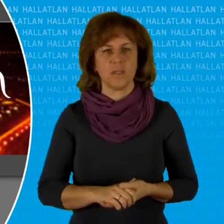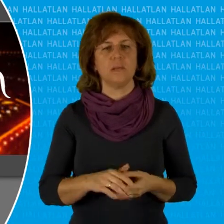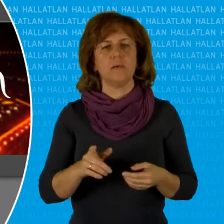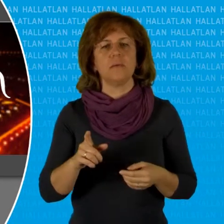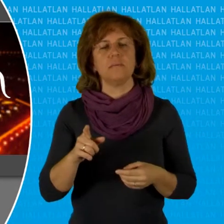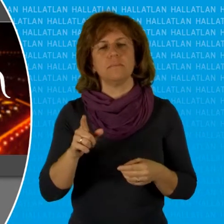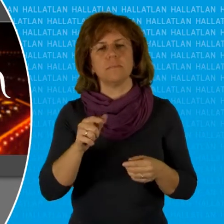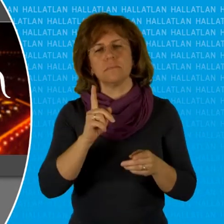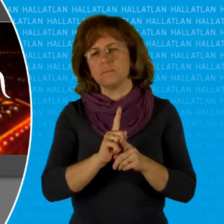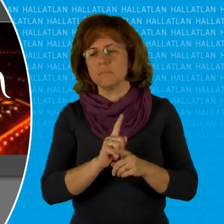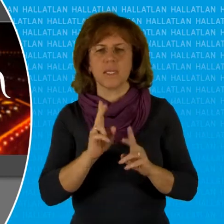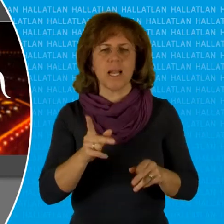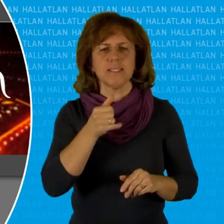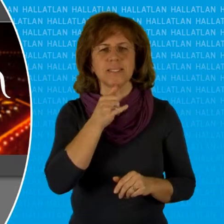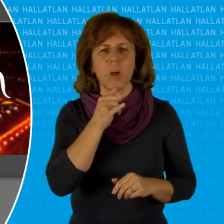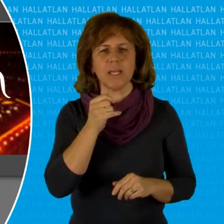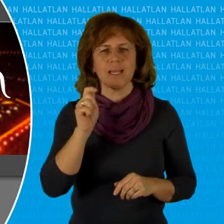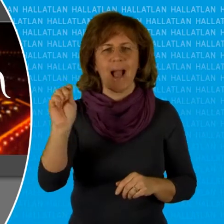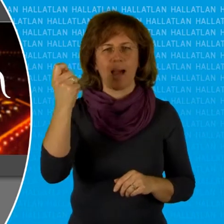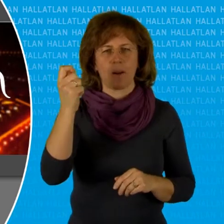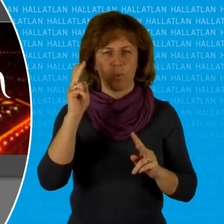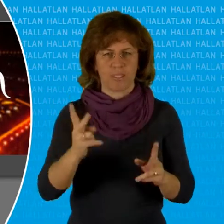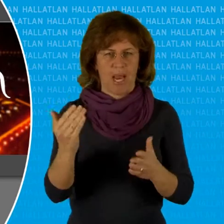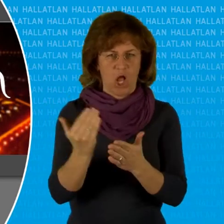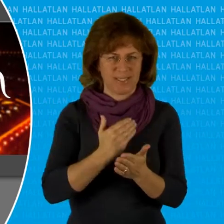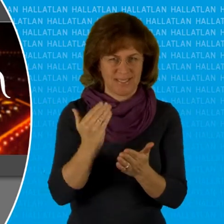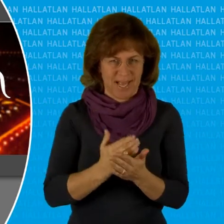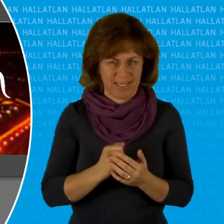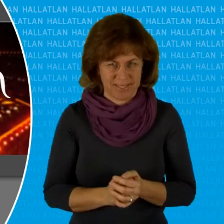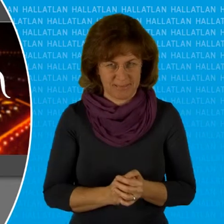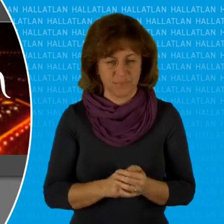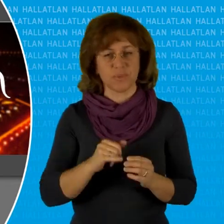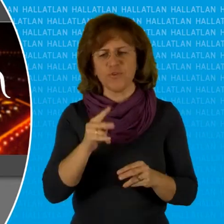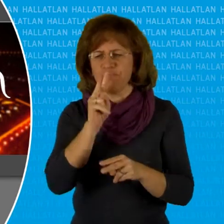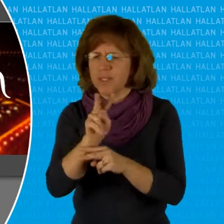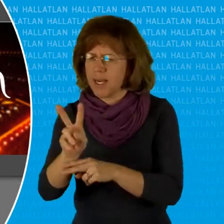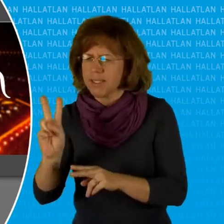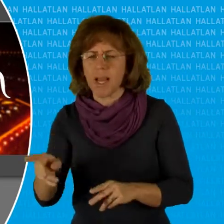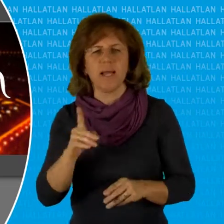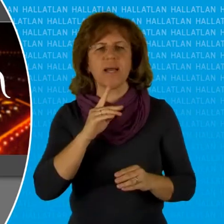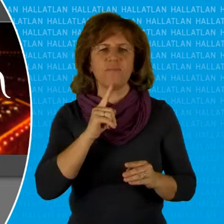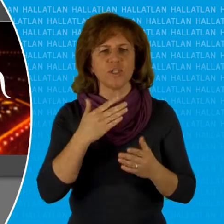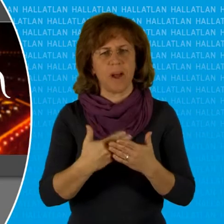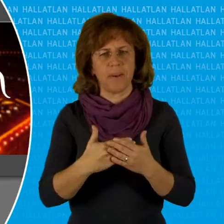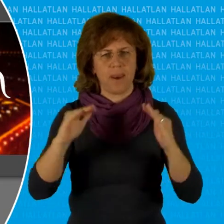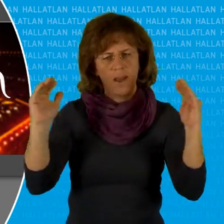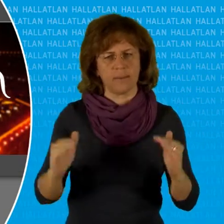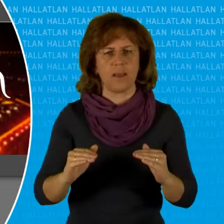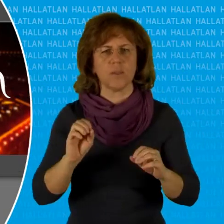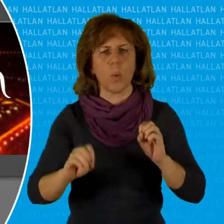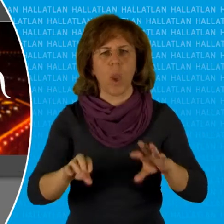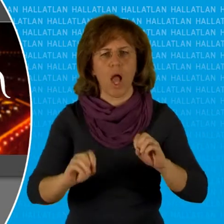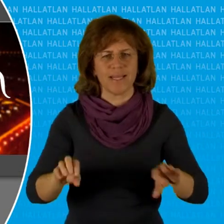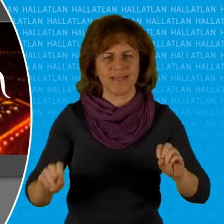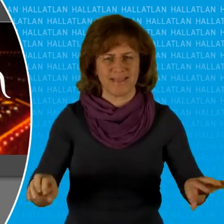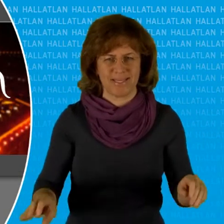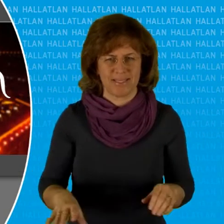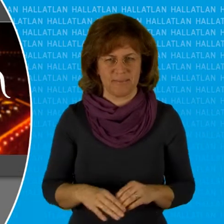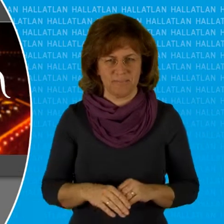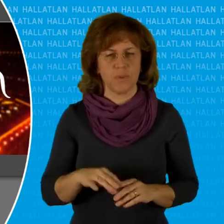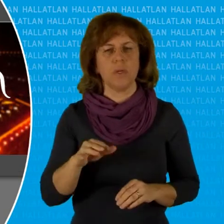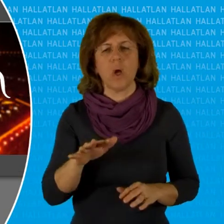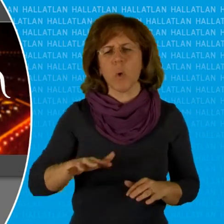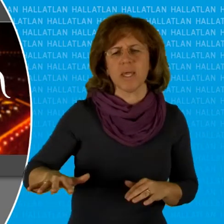Ezért kizárólag zöldáramot használnak, odafigyelnek arra, hogy minél kevesebb hulladék keletkezzen,